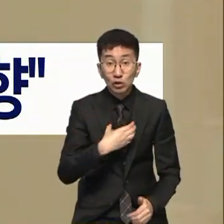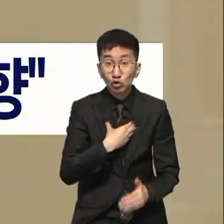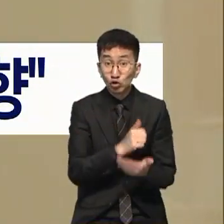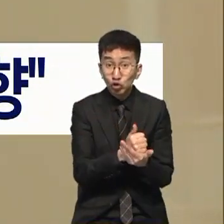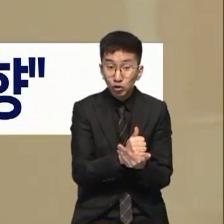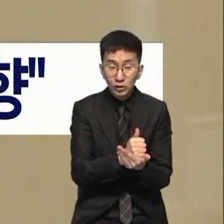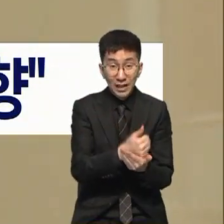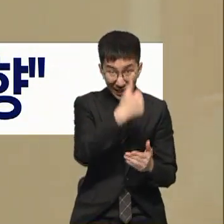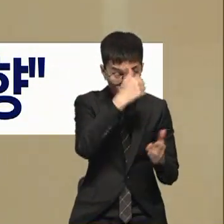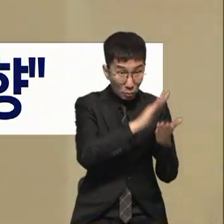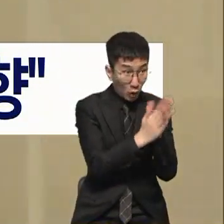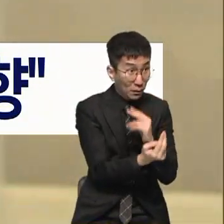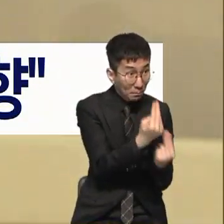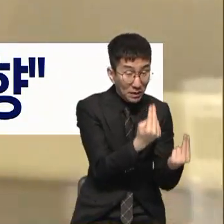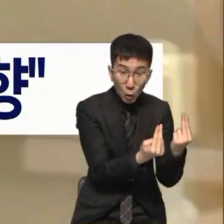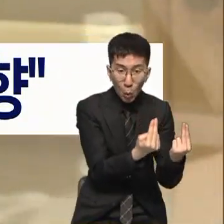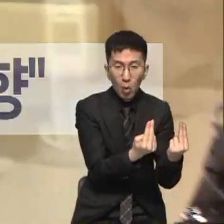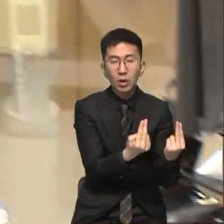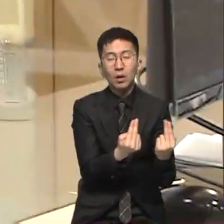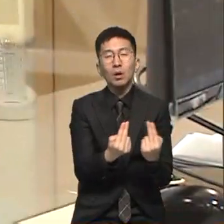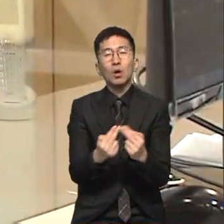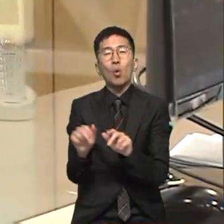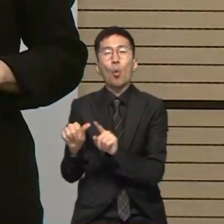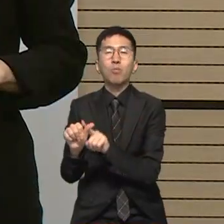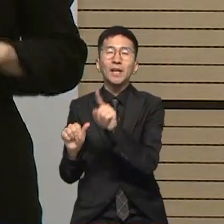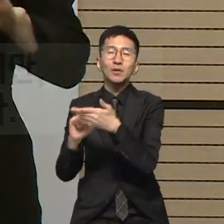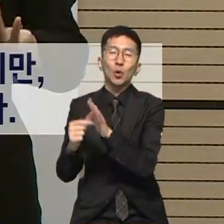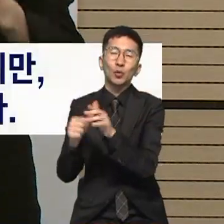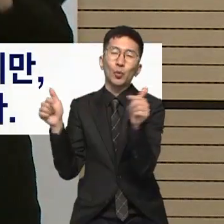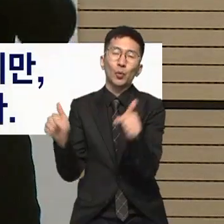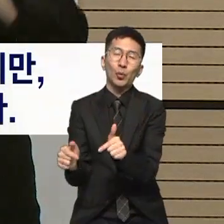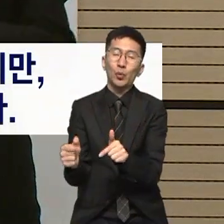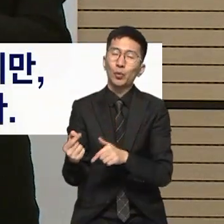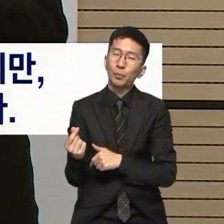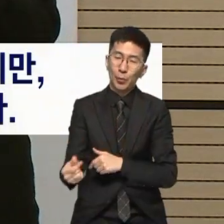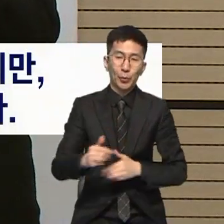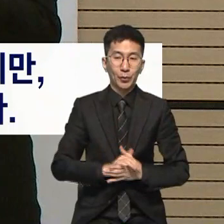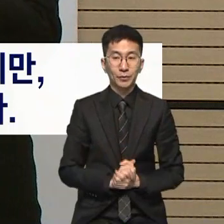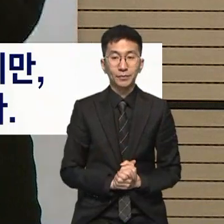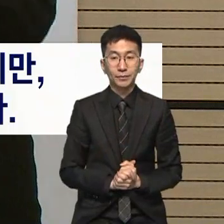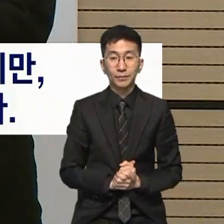수준으로 낮은 영향입니다.